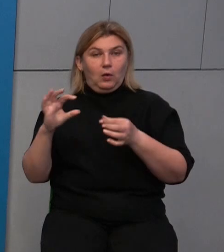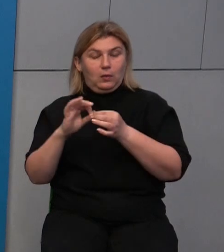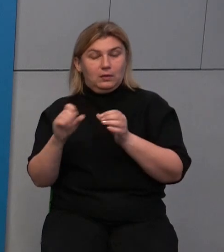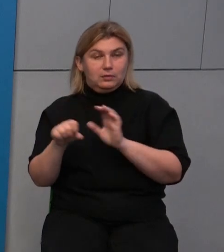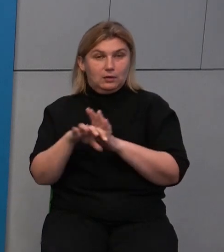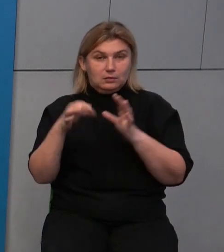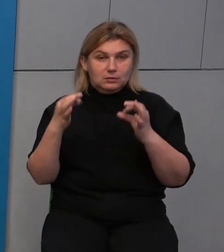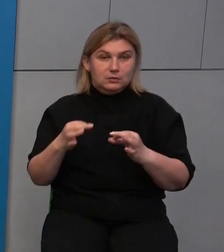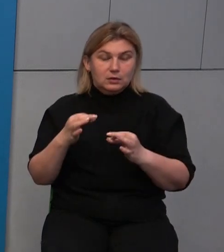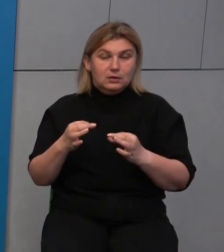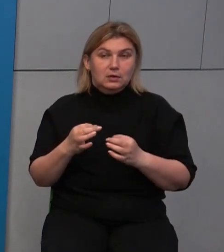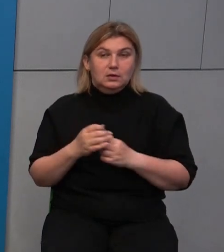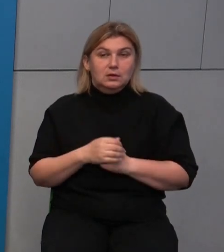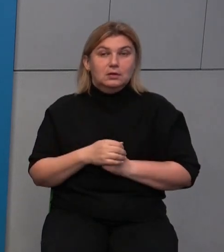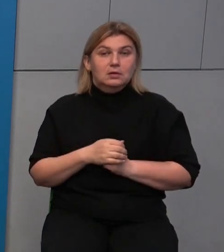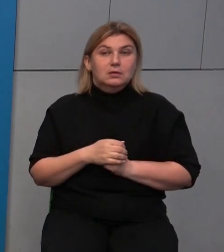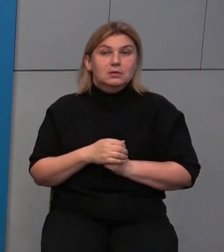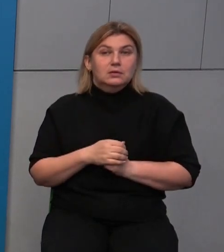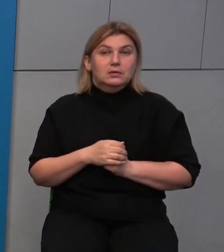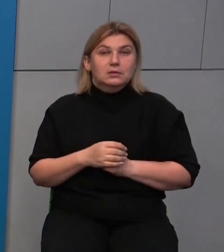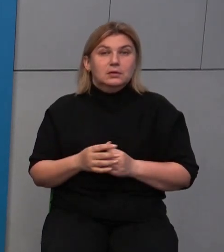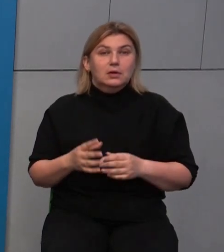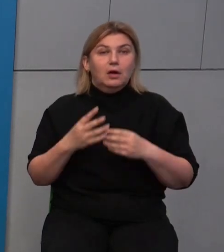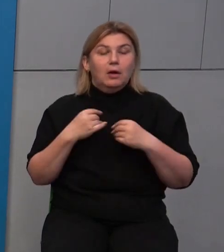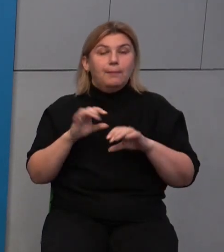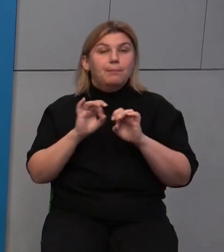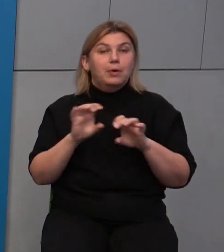Dostaję takie od profesora, który pracuje przy tym